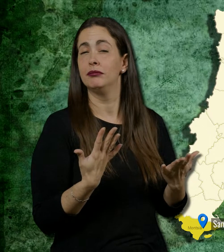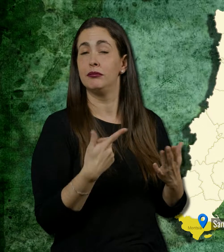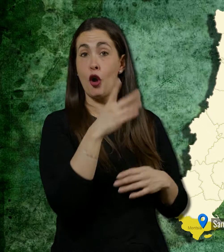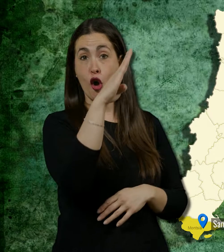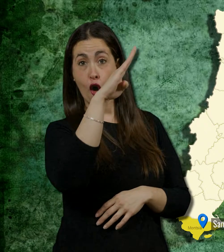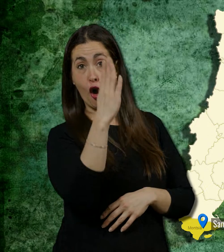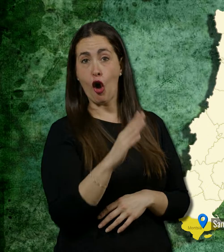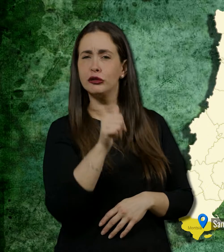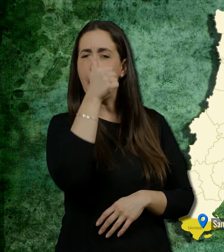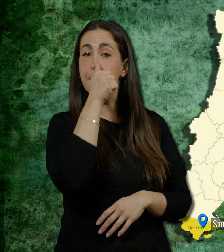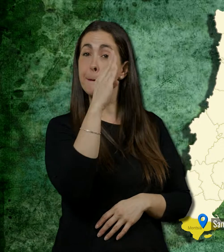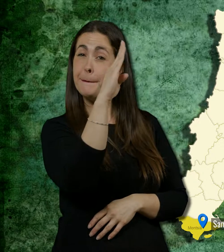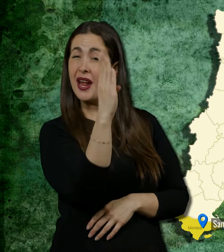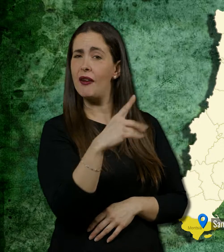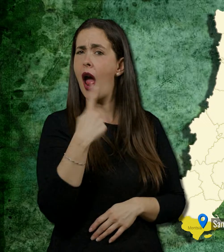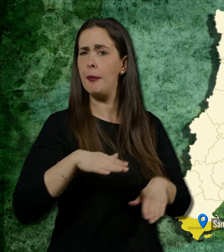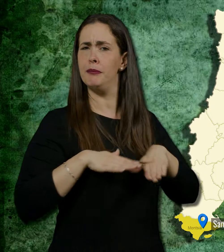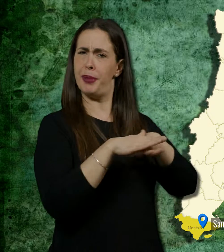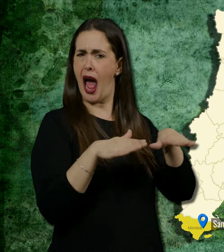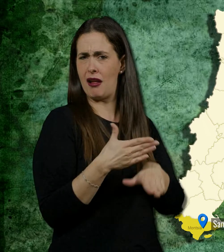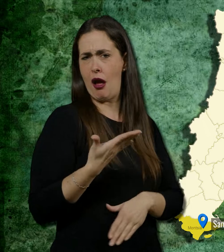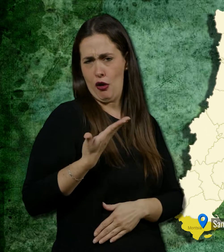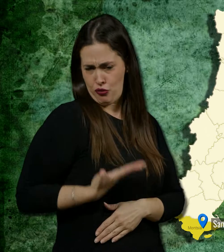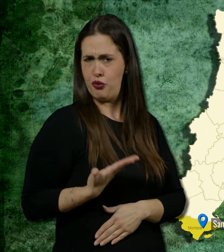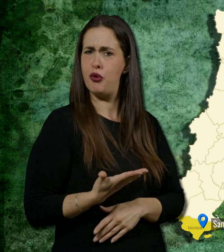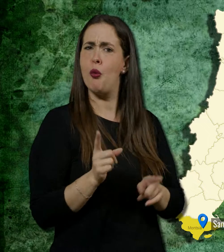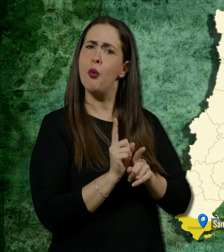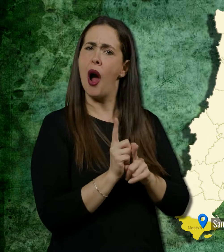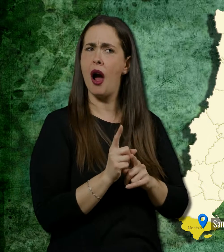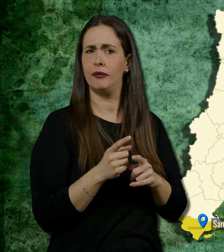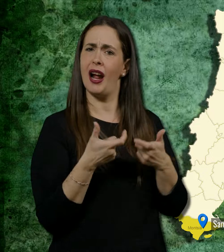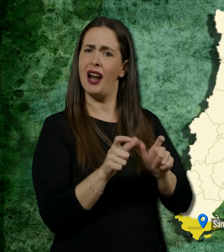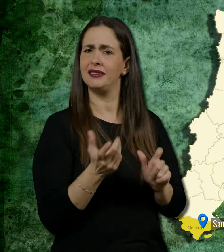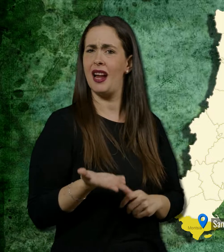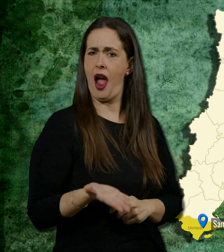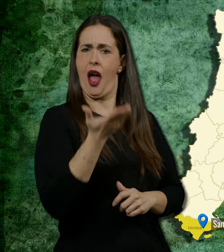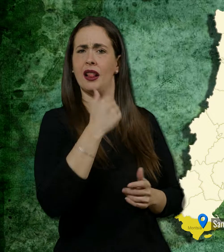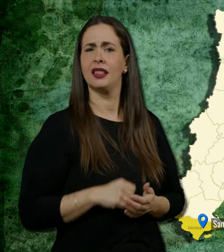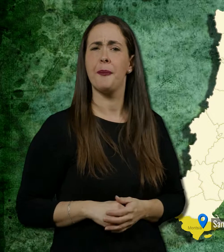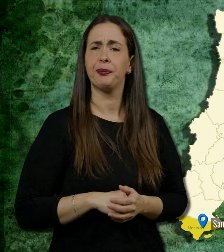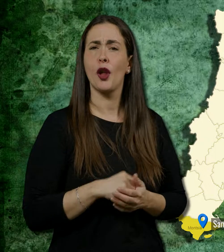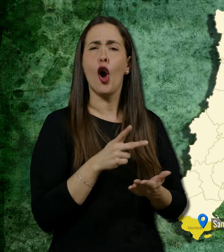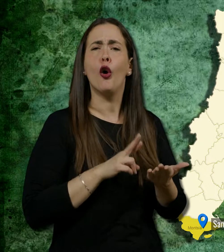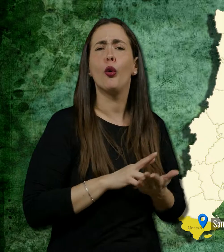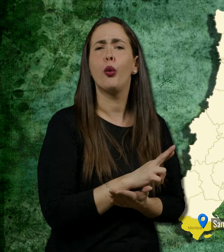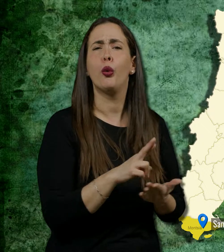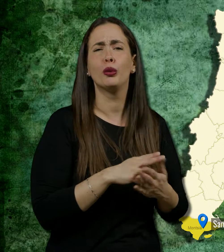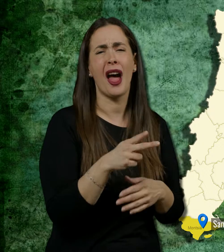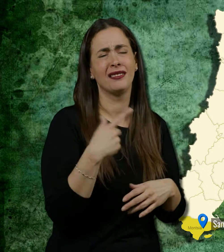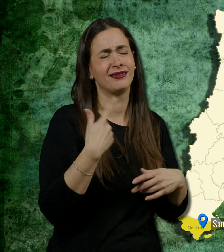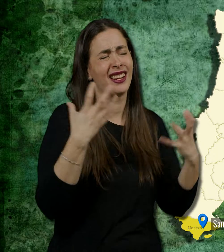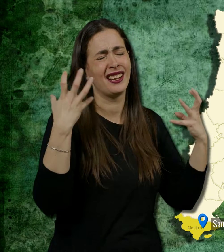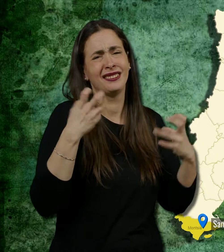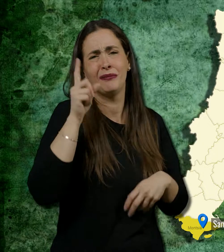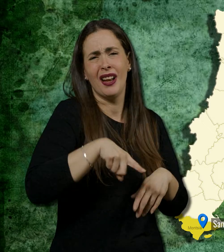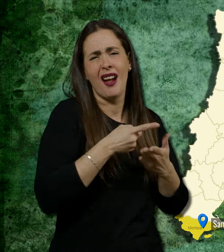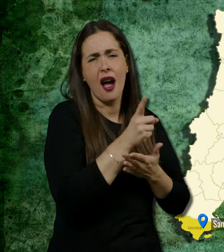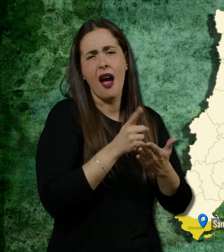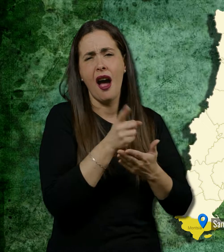Destacat: Un perfil costaner amb platges de gran categoria, un bon nombre de rutes que permeten descobrir